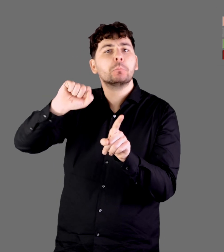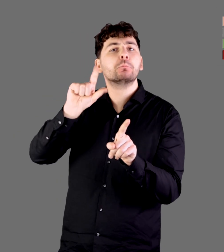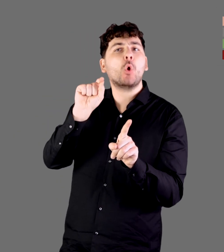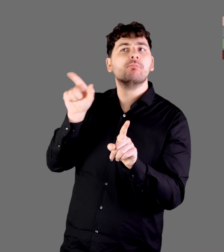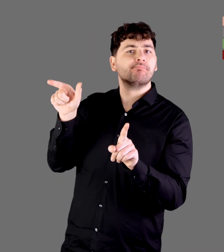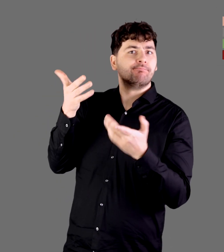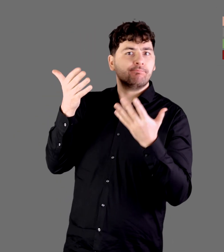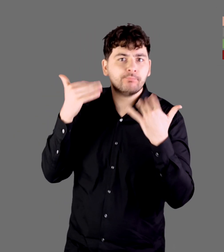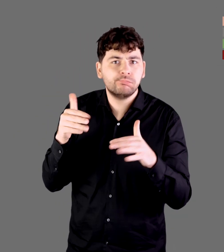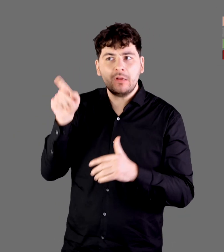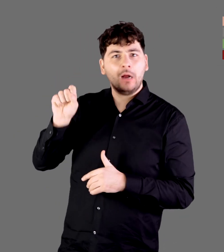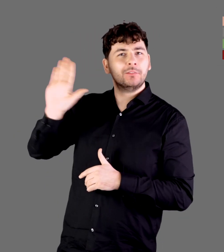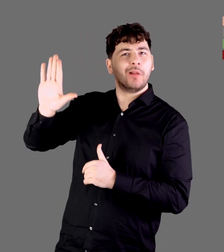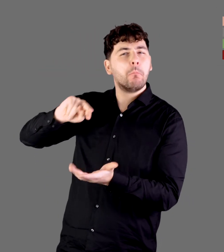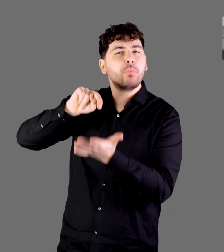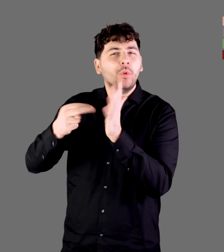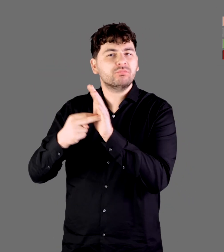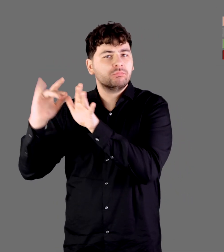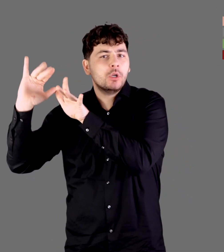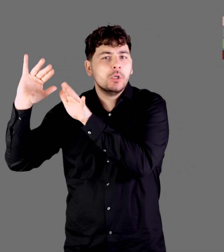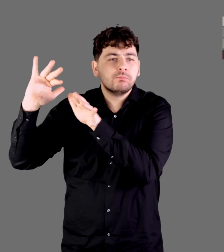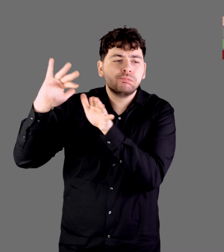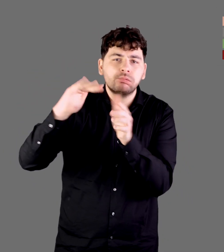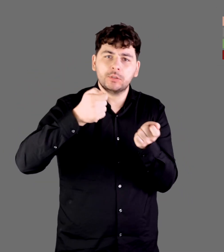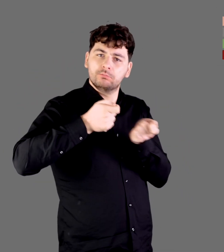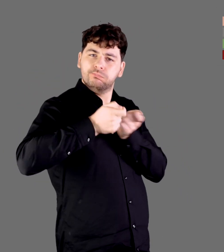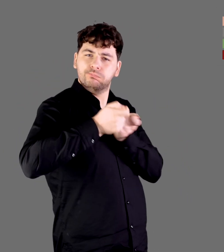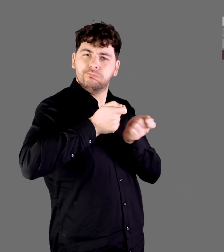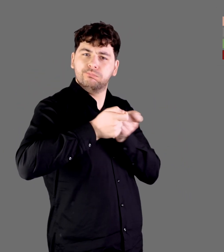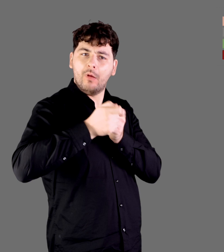um in den besetzten Territorien Osteuropas und Ostdeutschlands